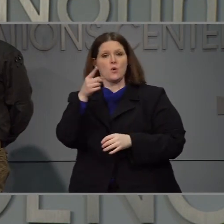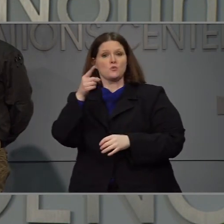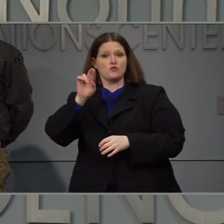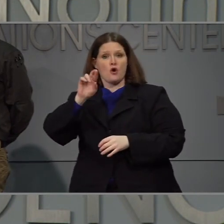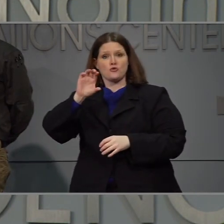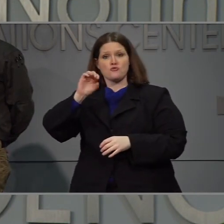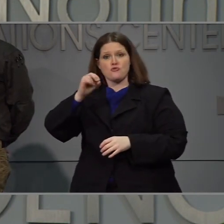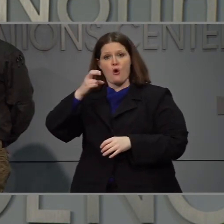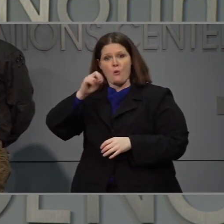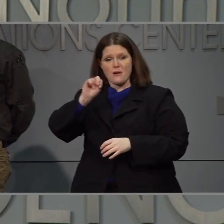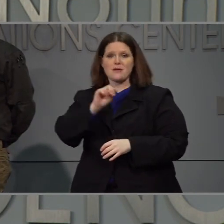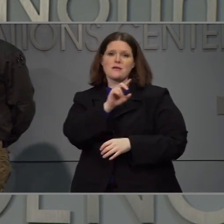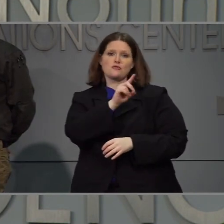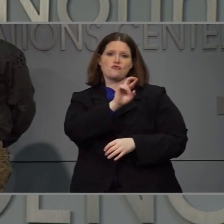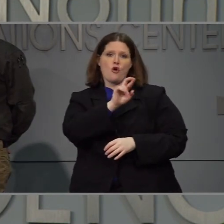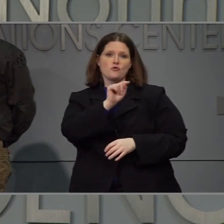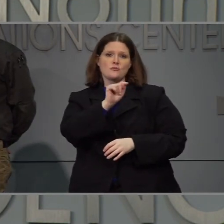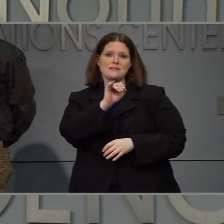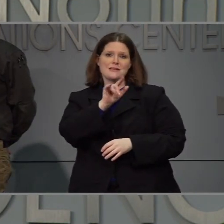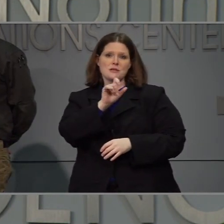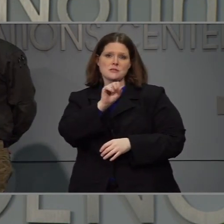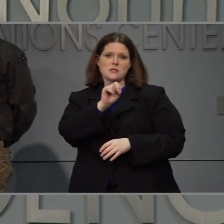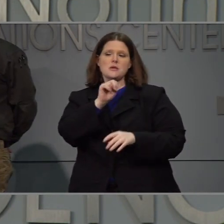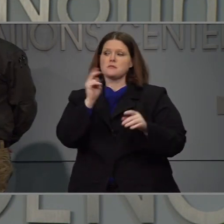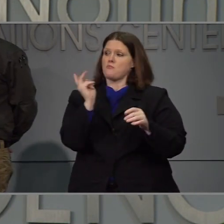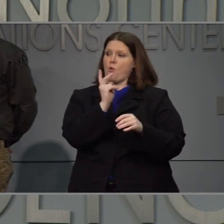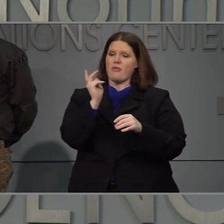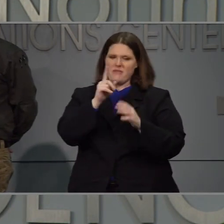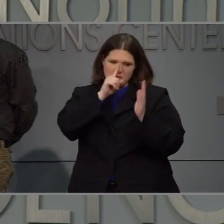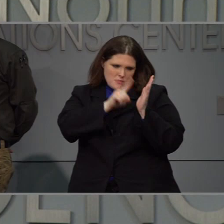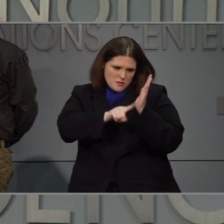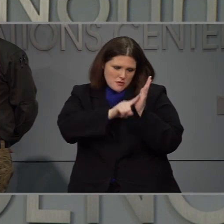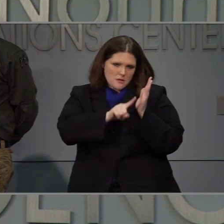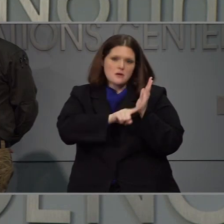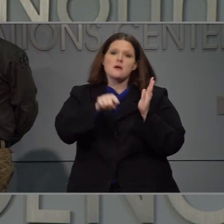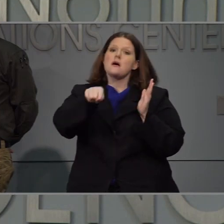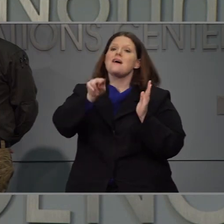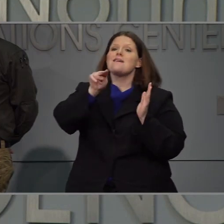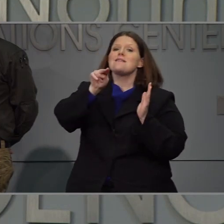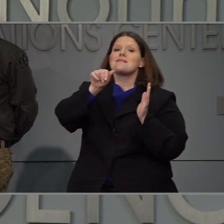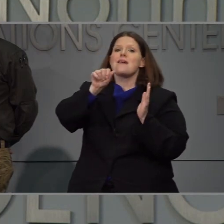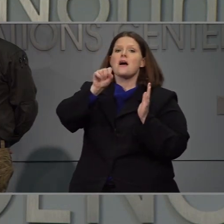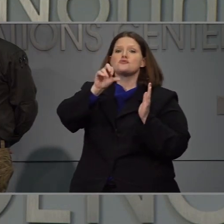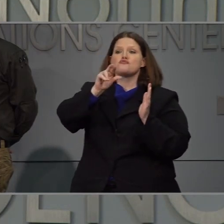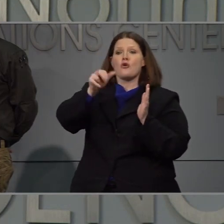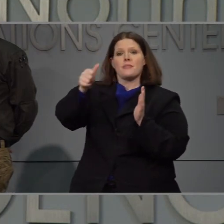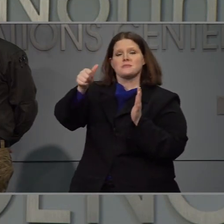También estamos analizando.